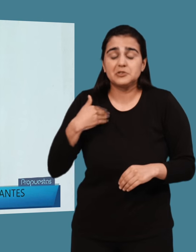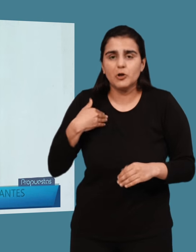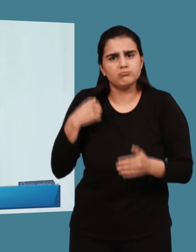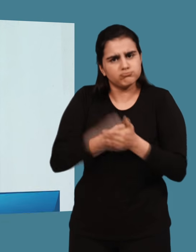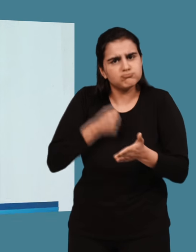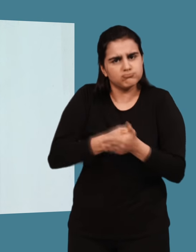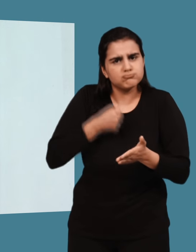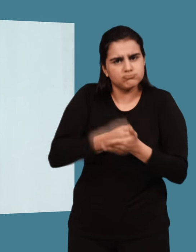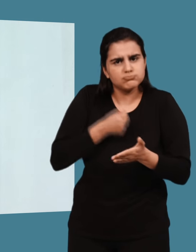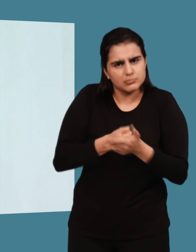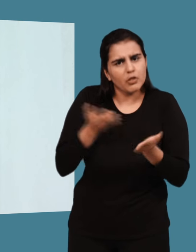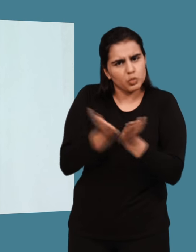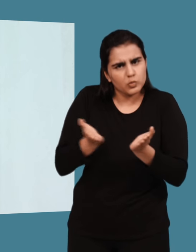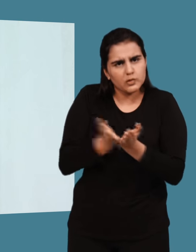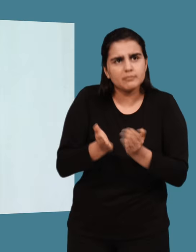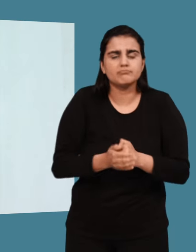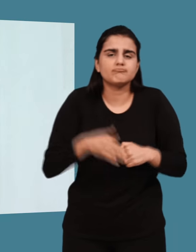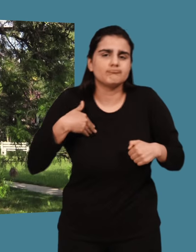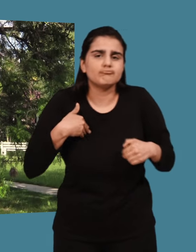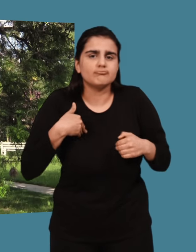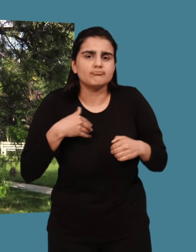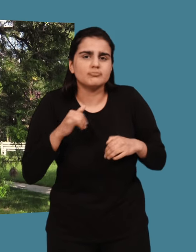Yo le voy a dar para adelante. Voy a estudiar. Si muy cómodo.